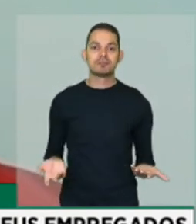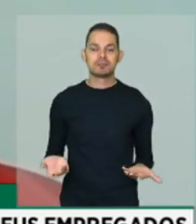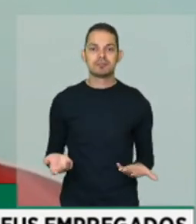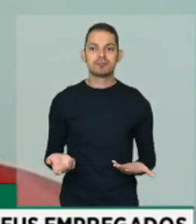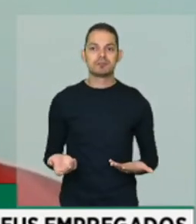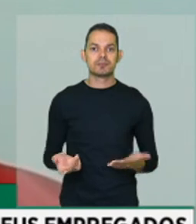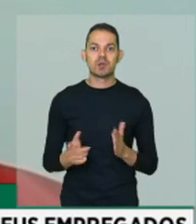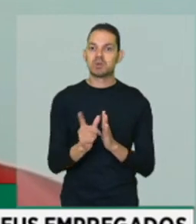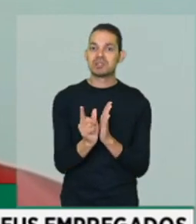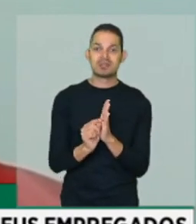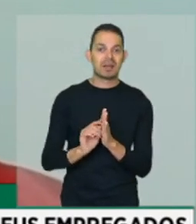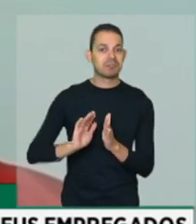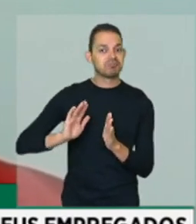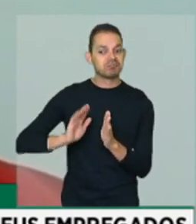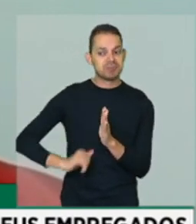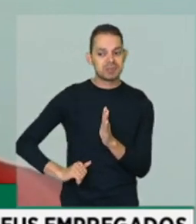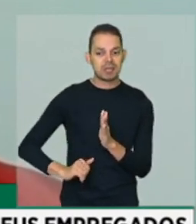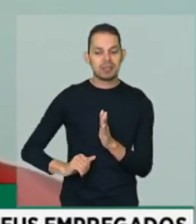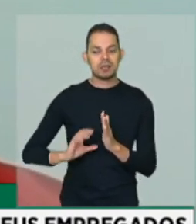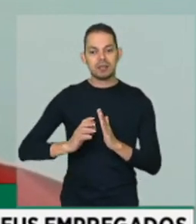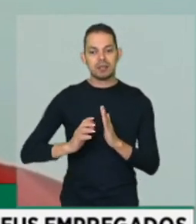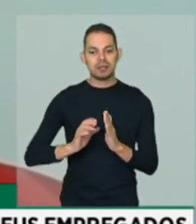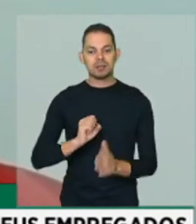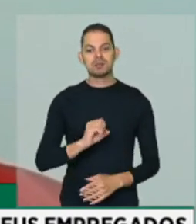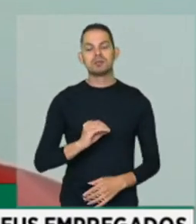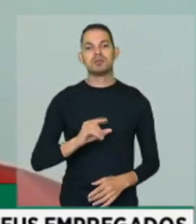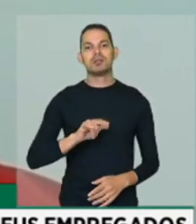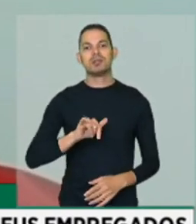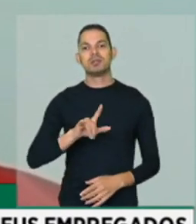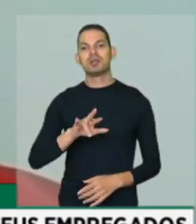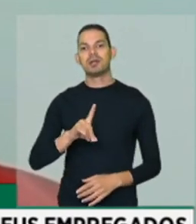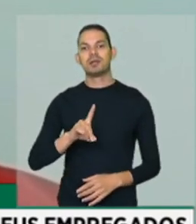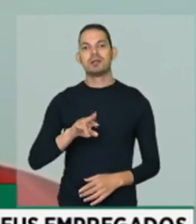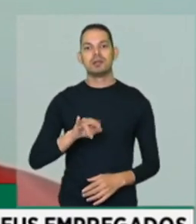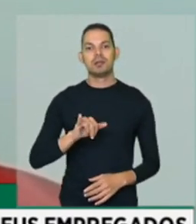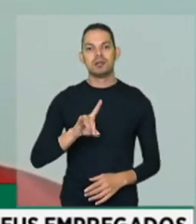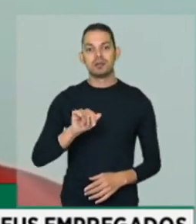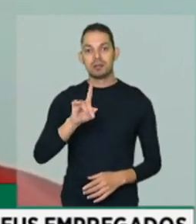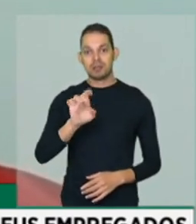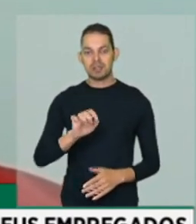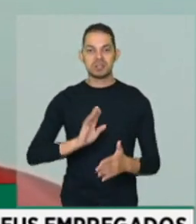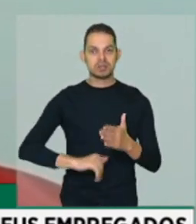INFELIZMENTE O DESTAQUE SAIU, SOLIDARIEDADE RETIROU O DESTAQUE, MAS ERA UM DESTAQUE QUE GARANTIRIA QUE NÃO FOSSE SÓ PRA MILIONÁRIO ESSE